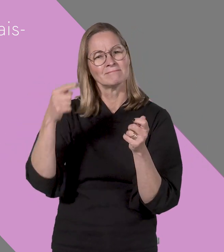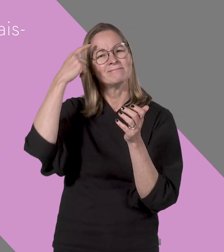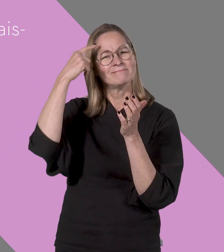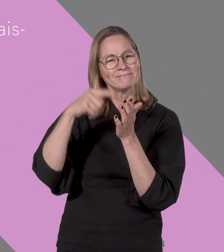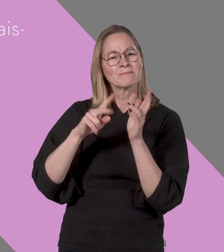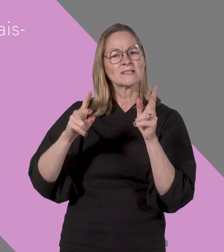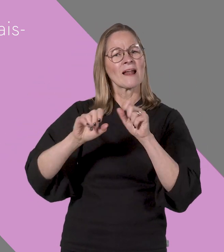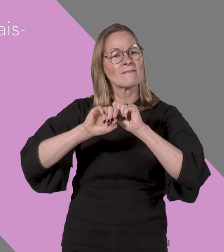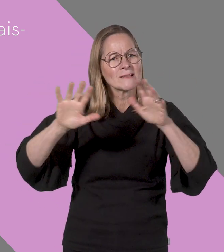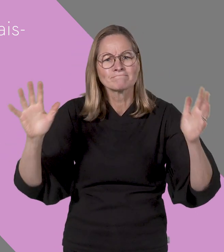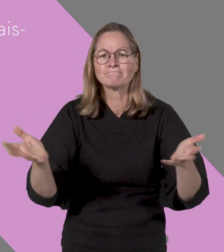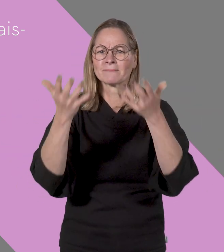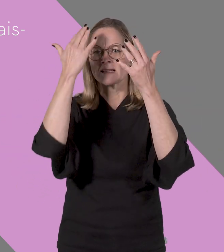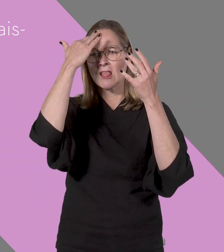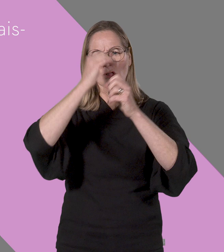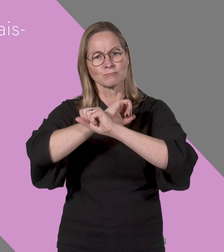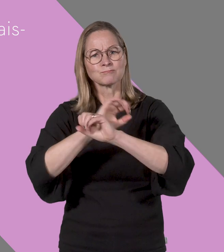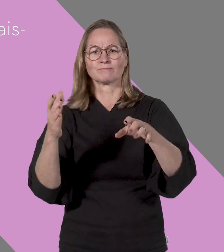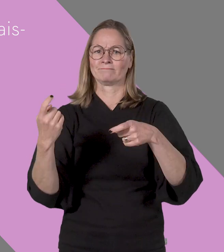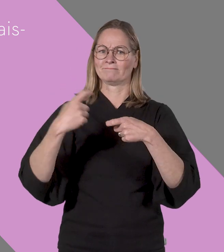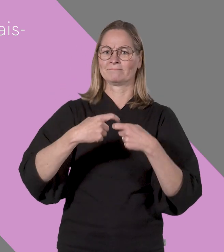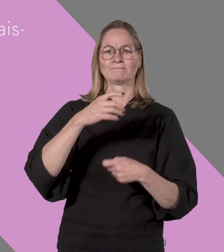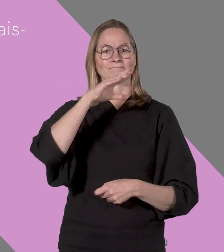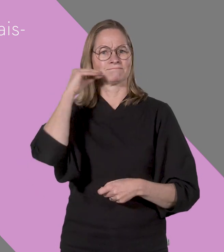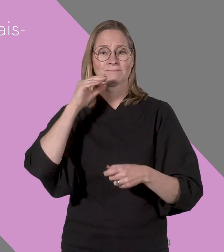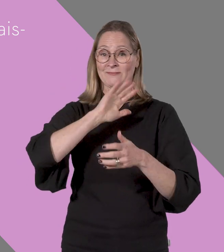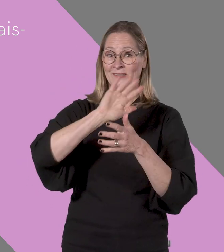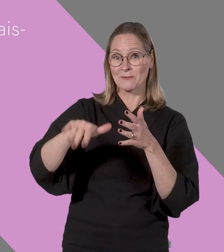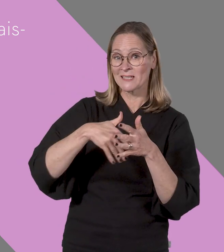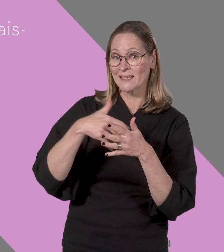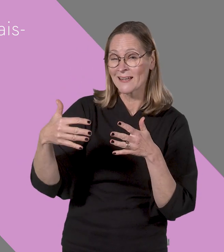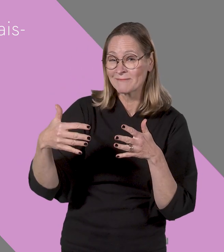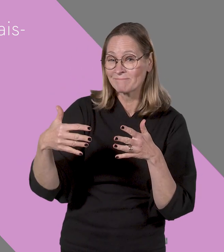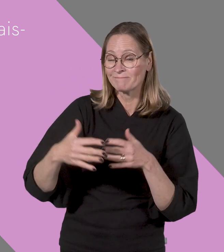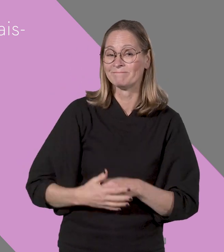jonka tarkoitus on levittää ja lisätä tietoisuutta - suomenruotsalaisesta viittomakielestä!